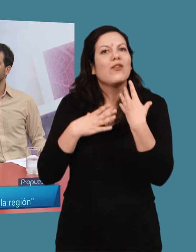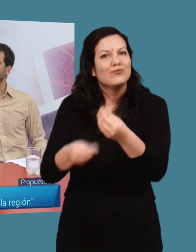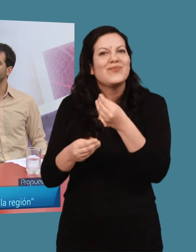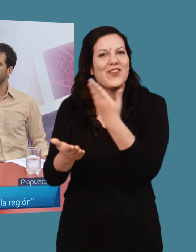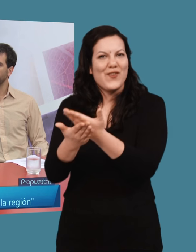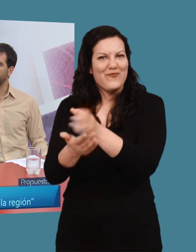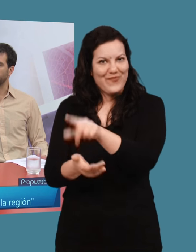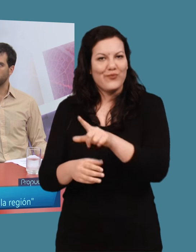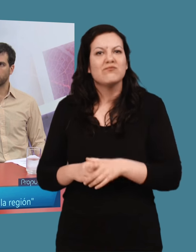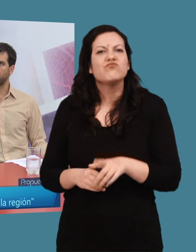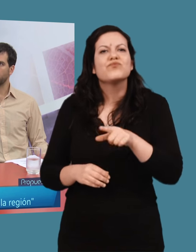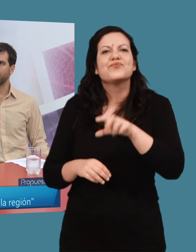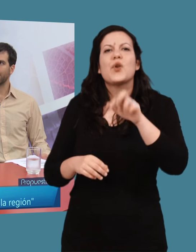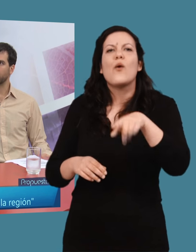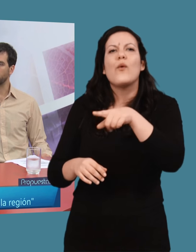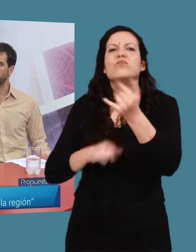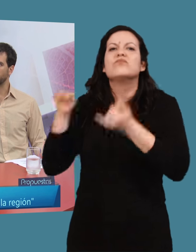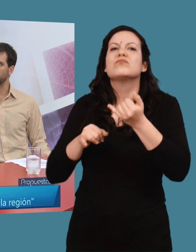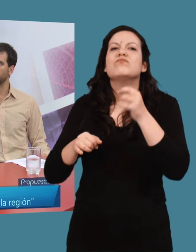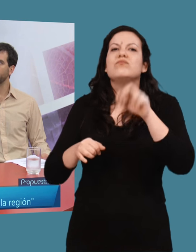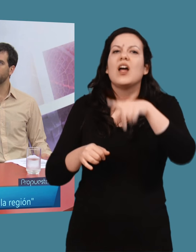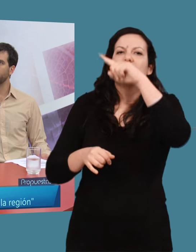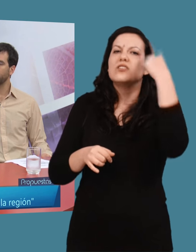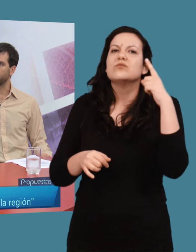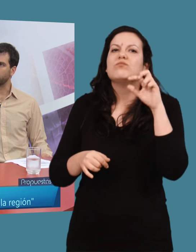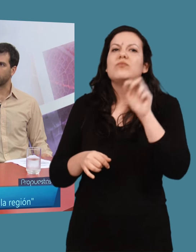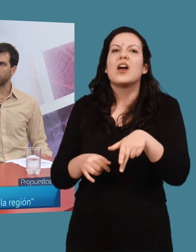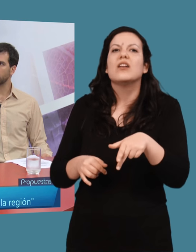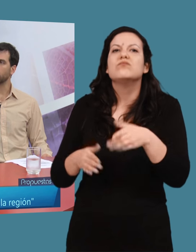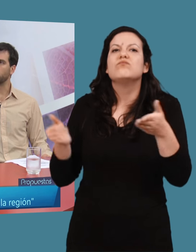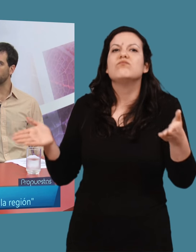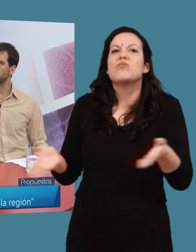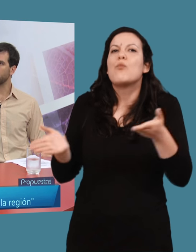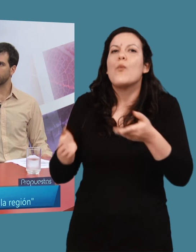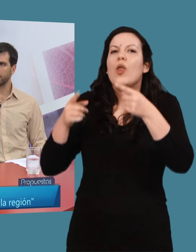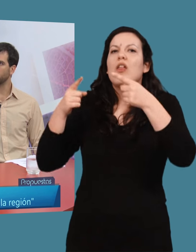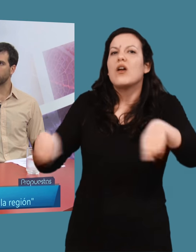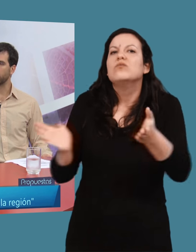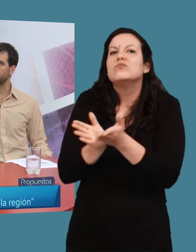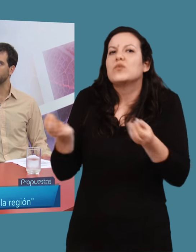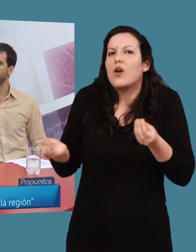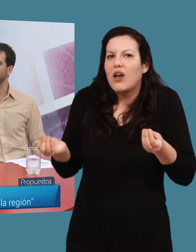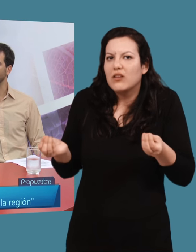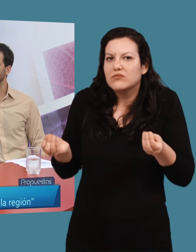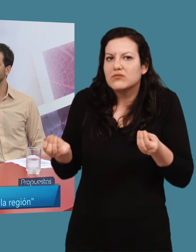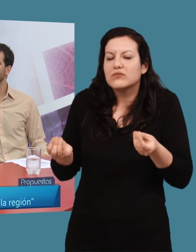Este es un plan, cuando hablás del plan de la Nación, es un plan que favorece o impulsa que tipos de estudios?